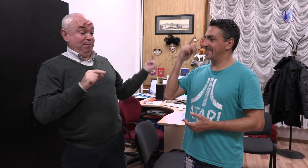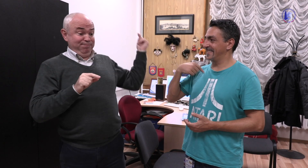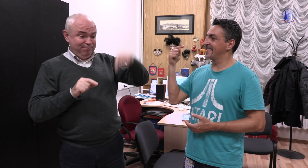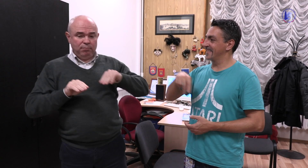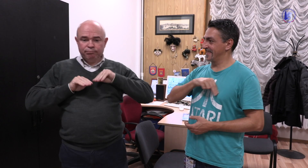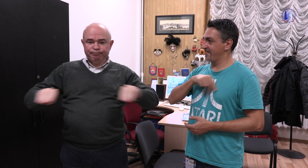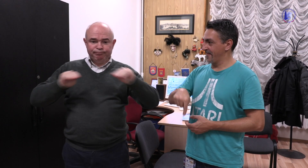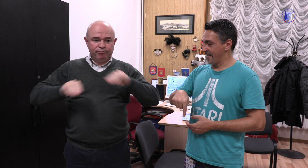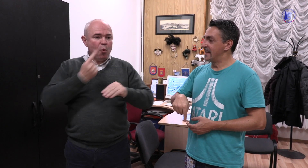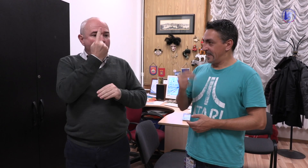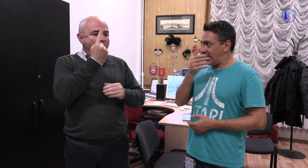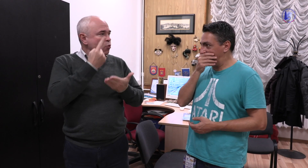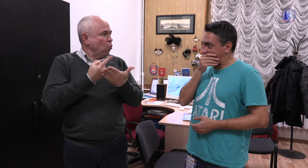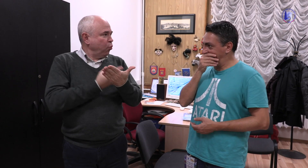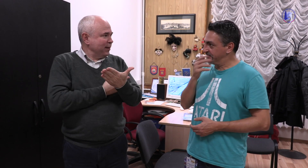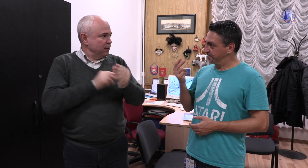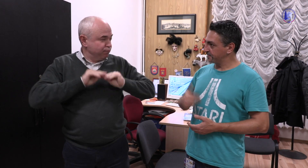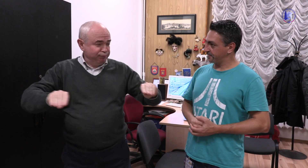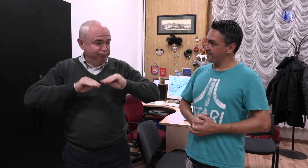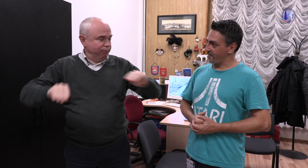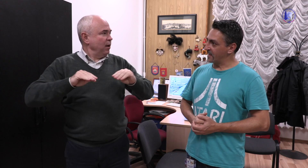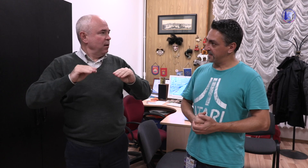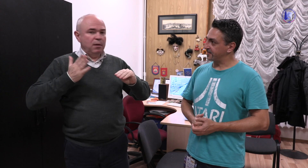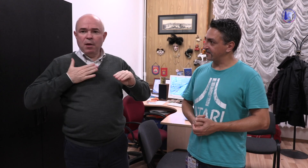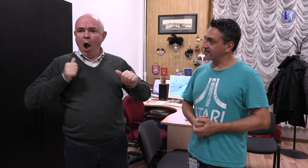вы приезжали сюда и одну неделю обучали наших актеров